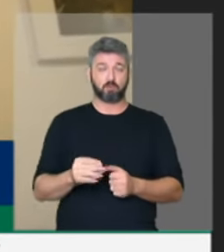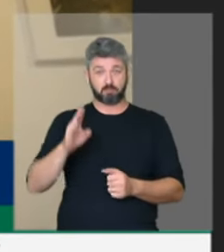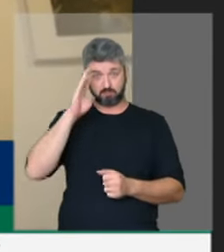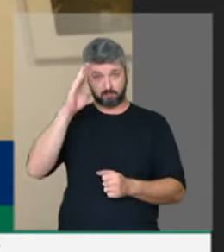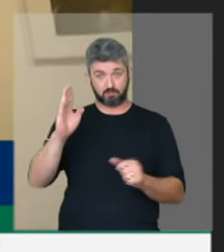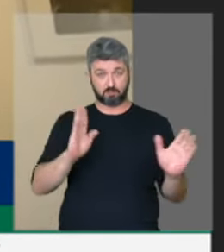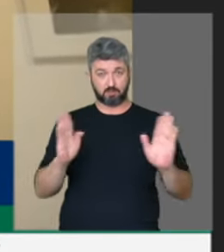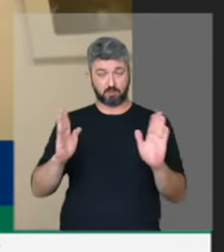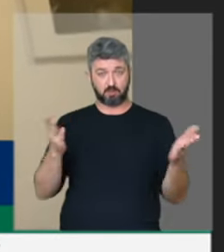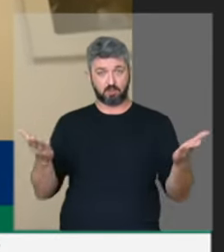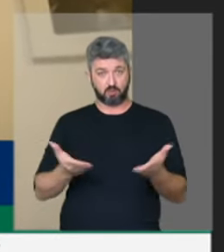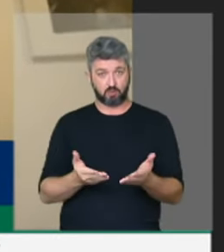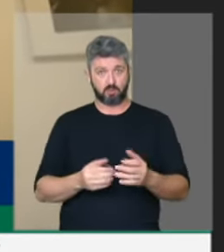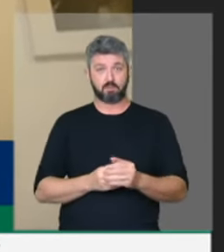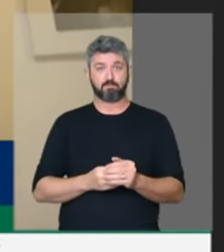A GENTE POSSA FINALMENTE